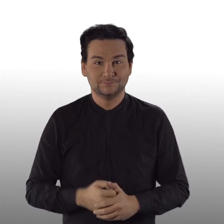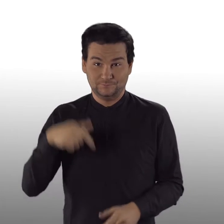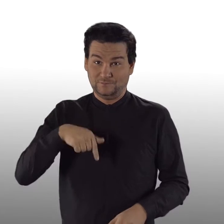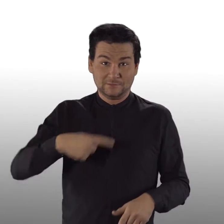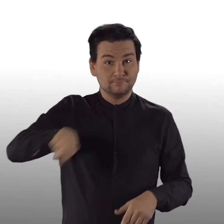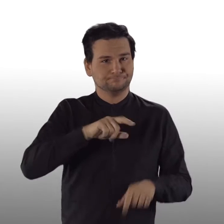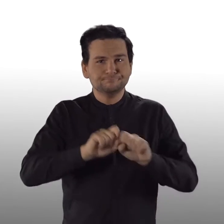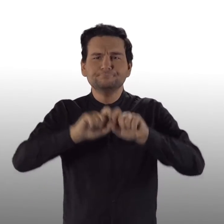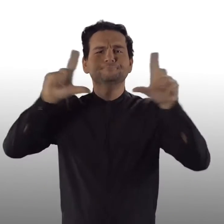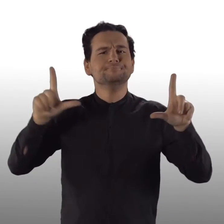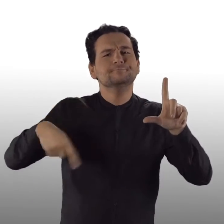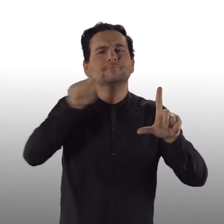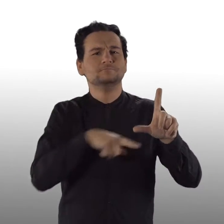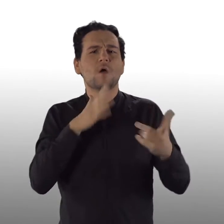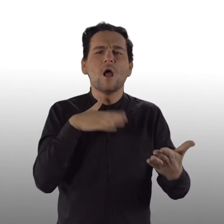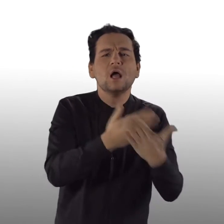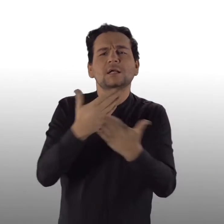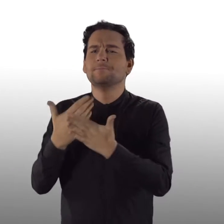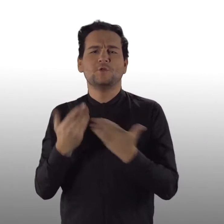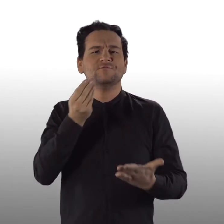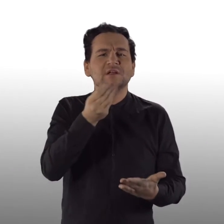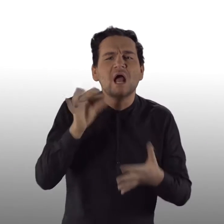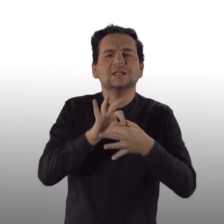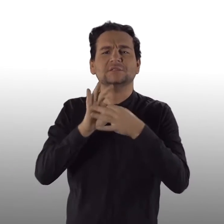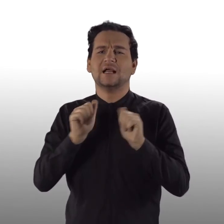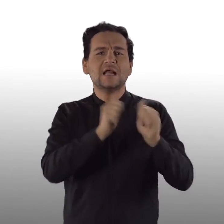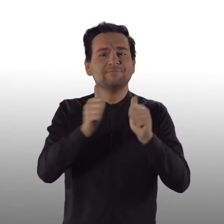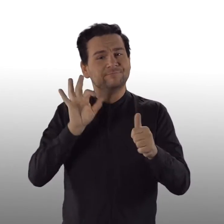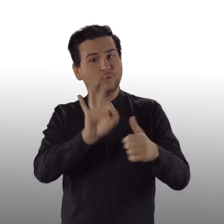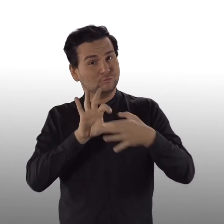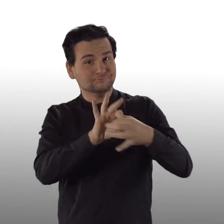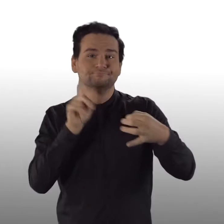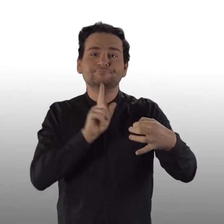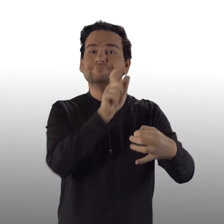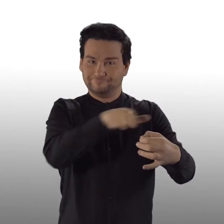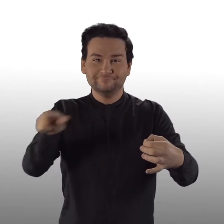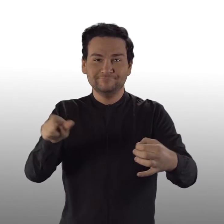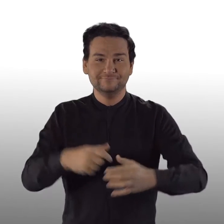Sie erhalten hier einen Überblick über Angebote und finanzielle Hilfen für gehörlose Menschen.